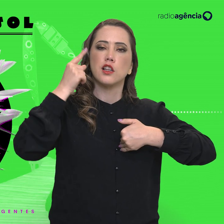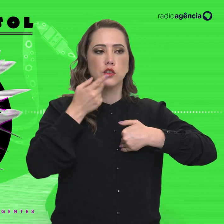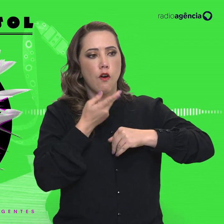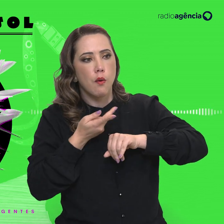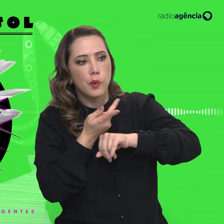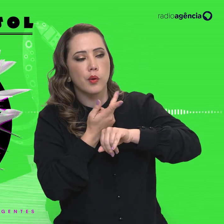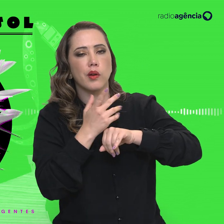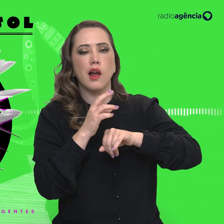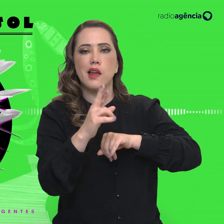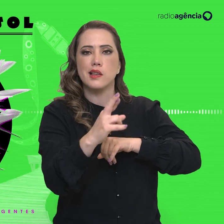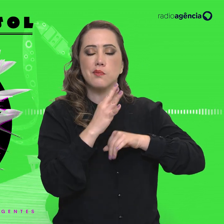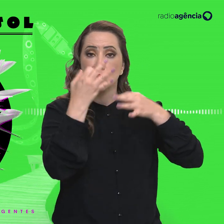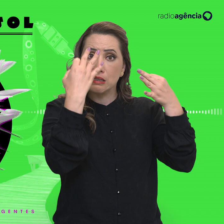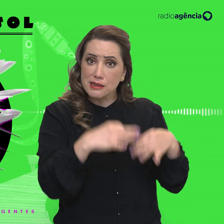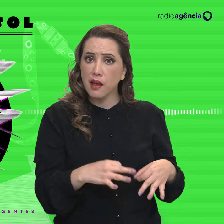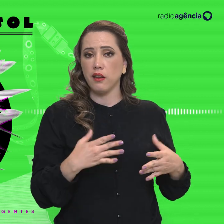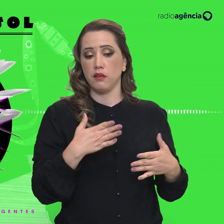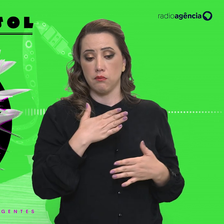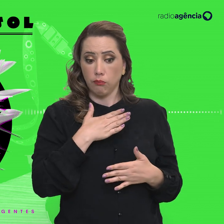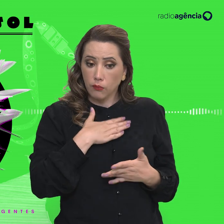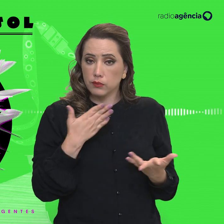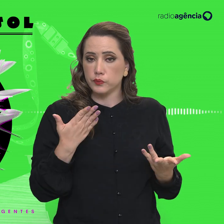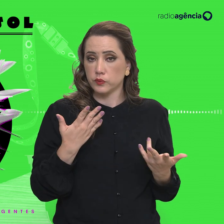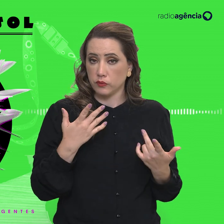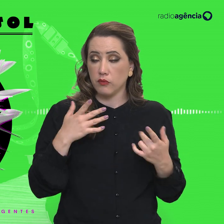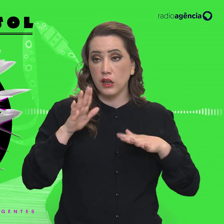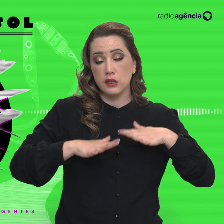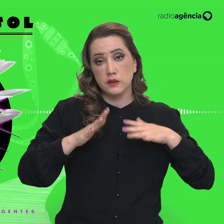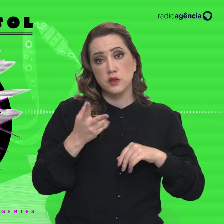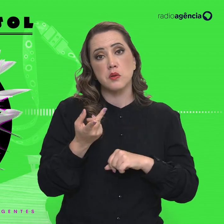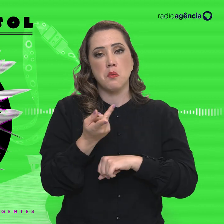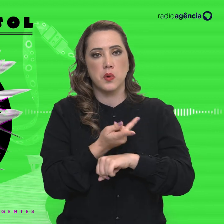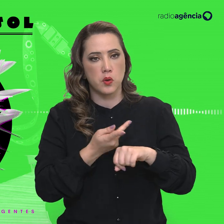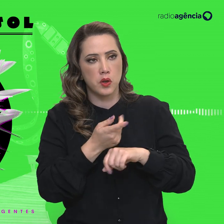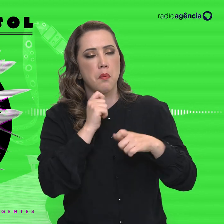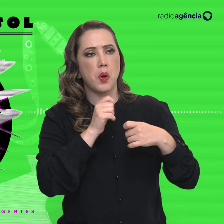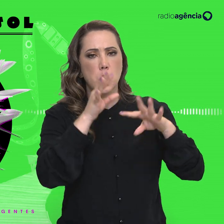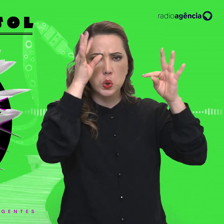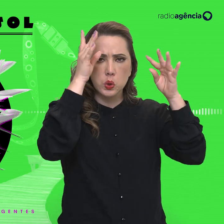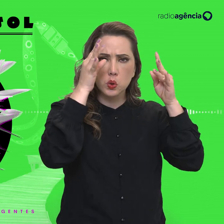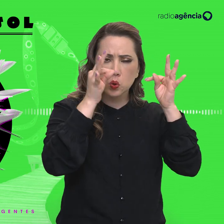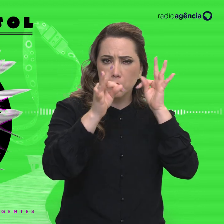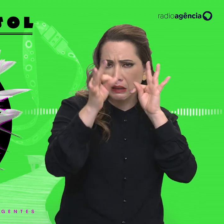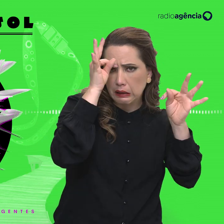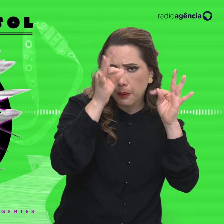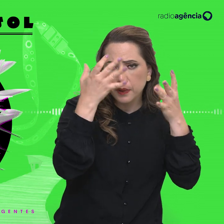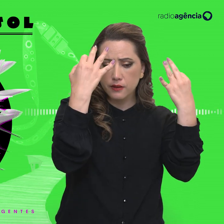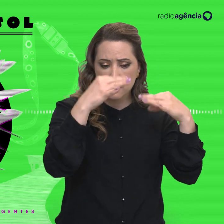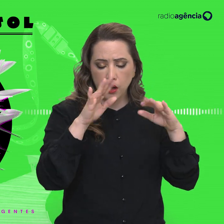Tendo isso em mente eu posso procurar uma terapia adequada, direcionada para mim.